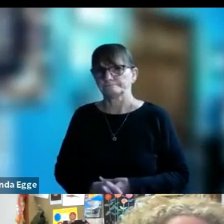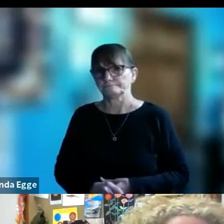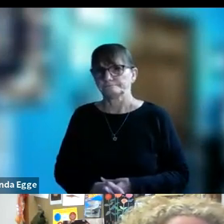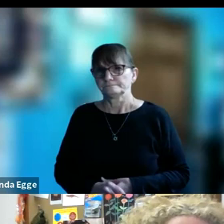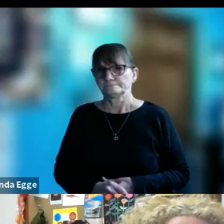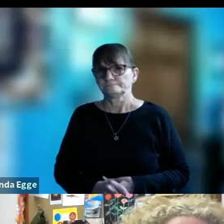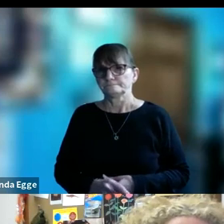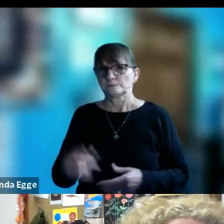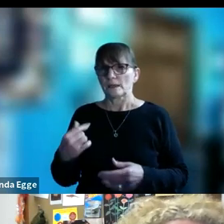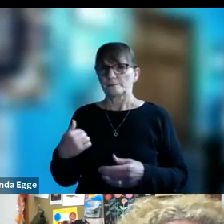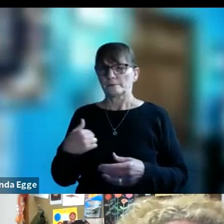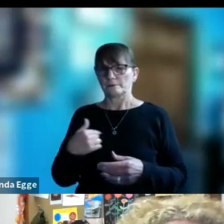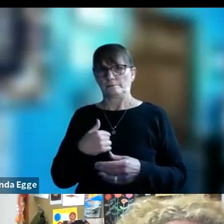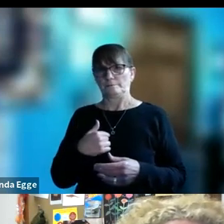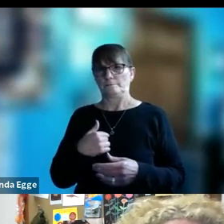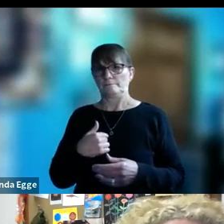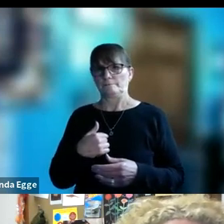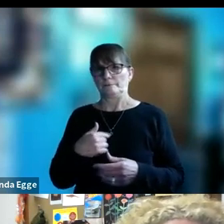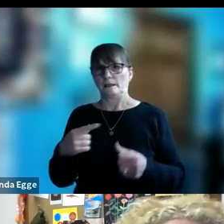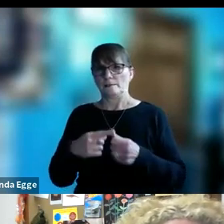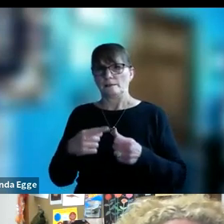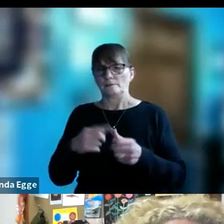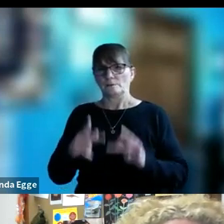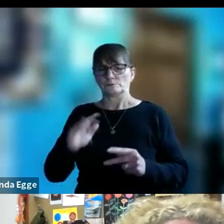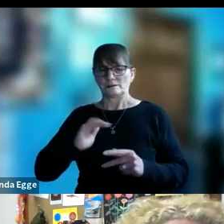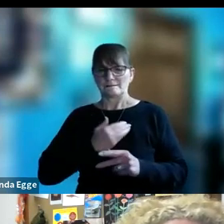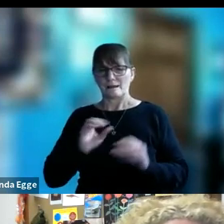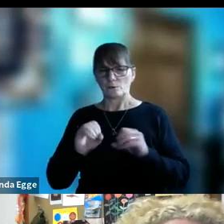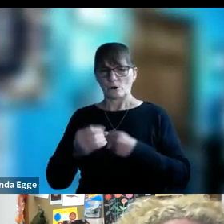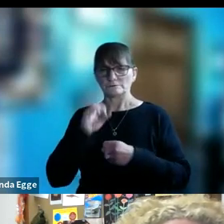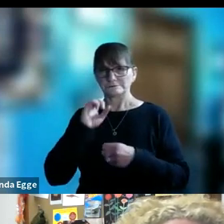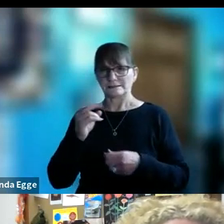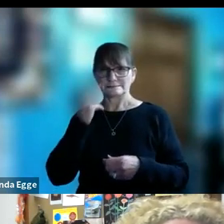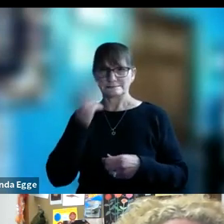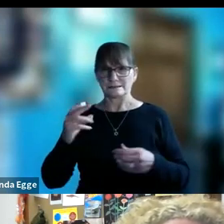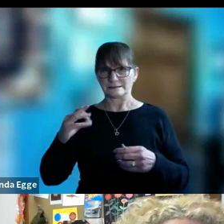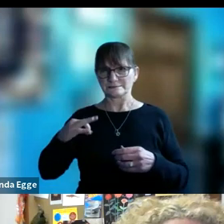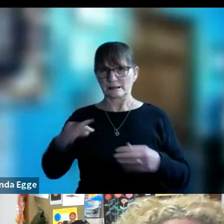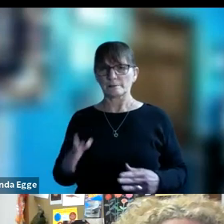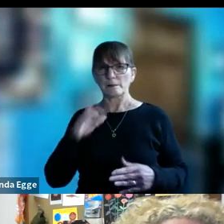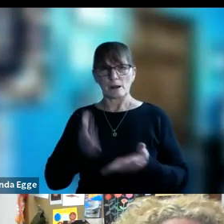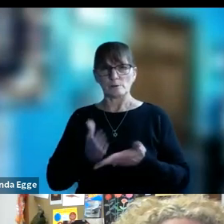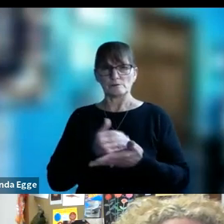En cuanto a mí, soy la primera persona en nuestra oficina que los ve. Los reviso antes de que salgan para el personal